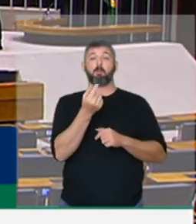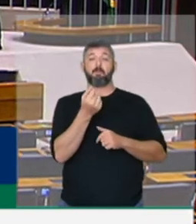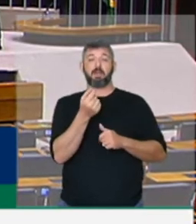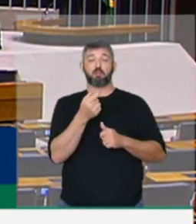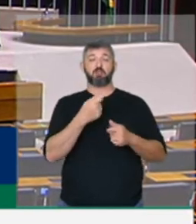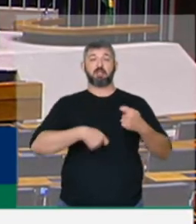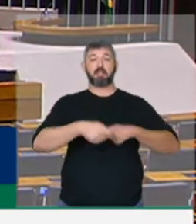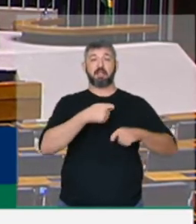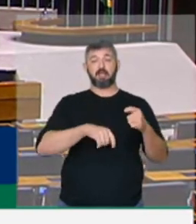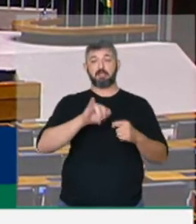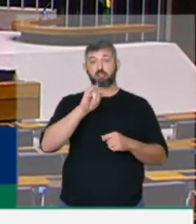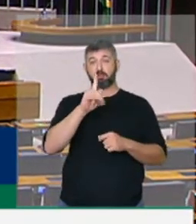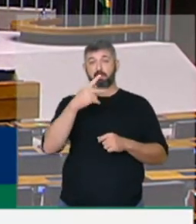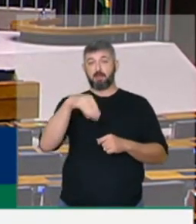REAJUSTE SE BASEIA NO IGNORO